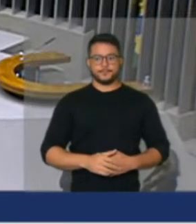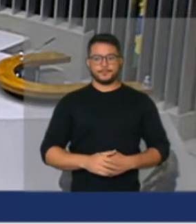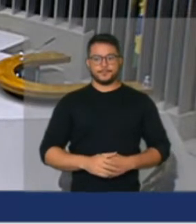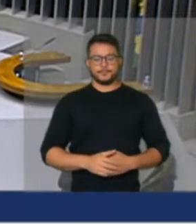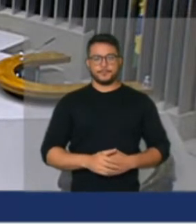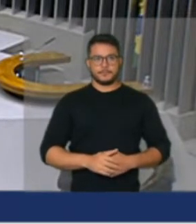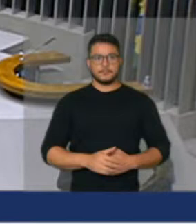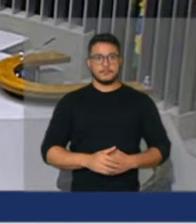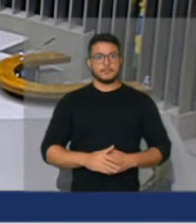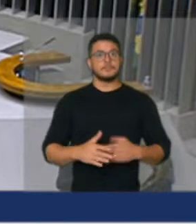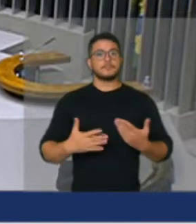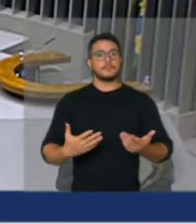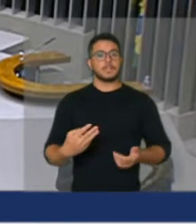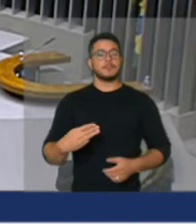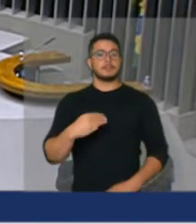FOI CONVOCADO PARA COMPARECER